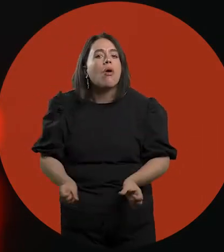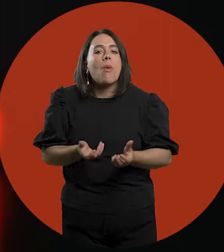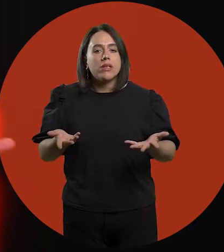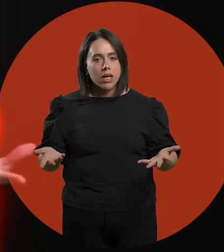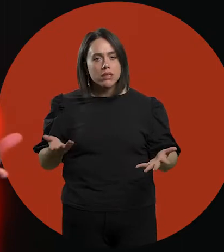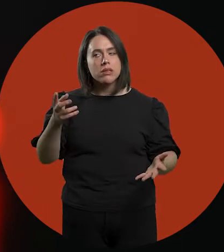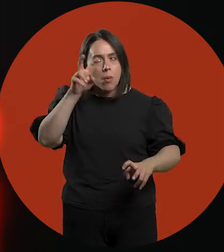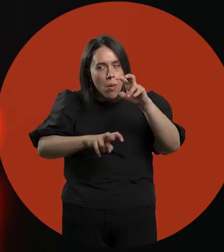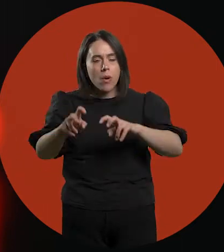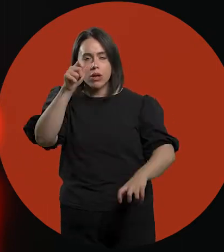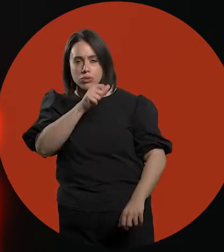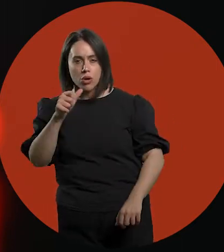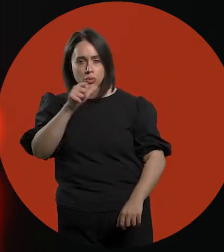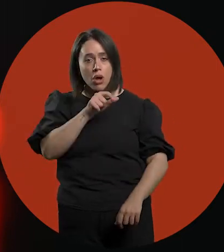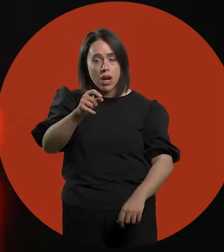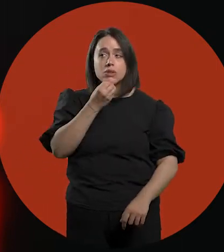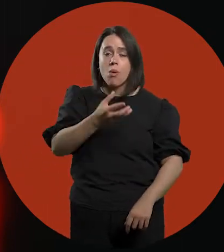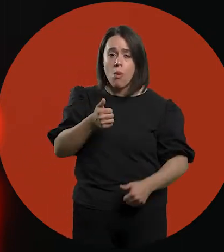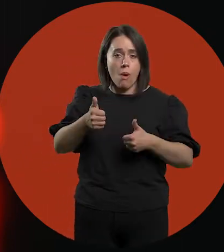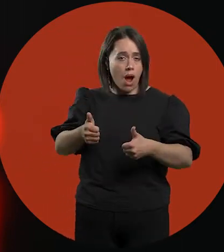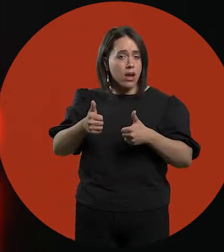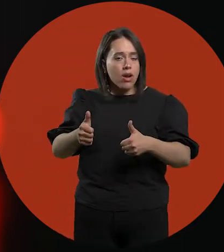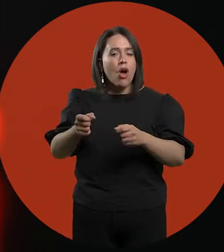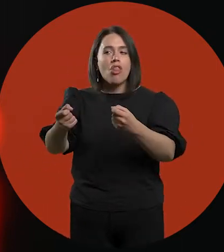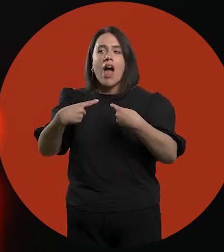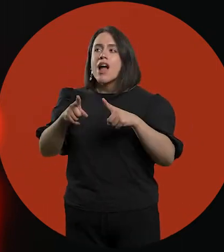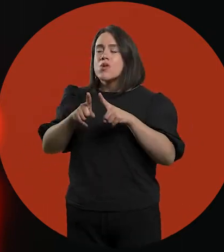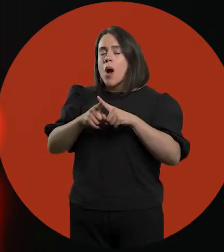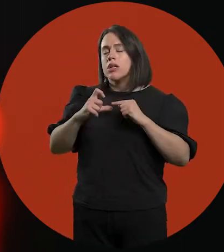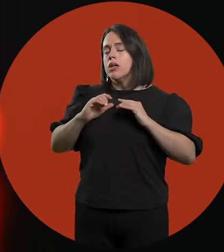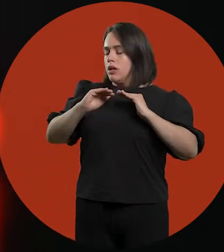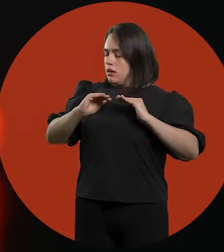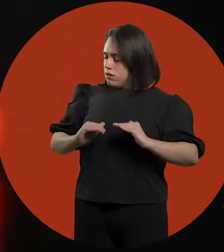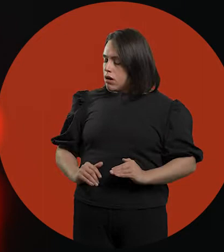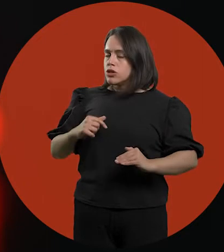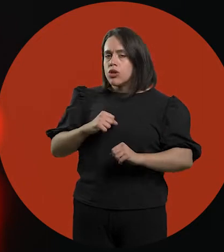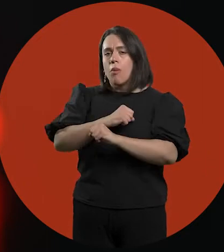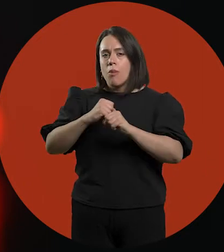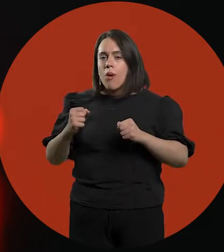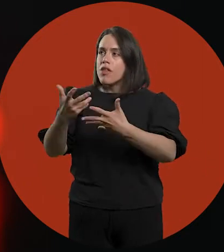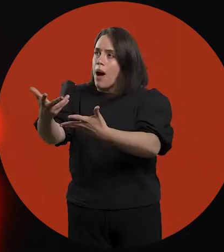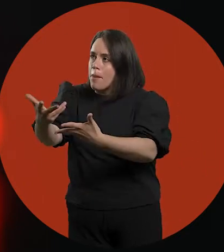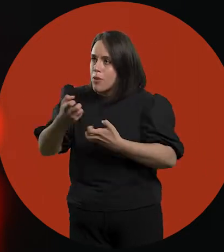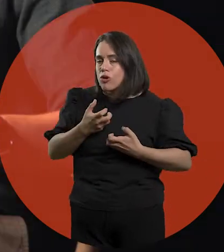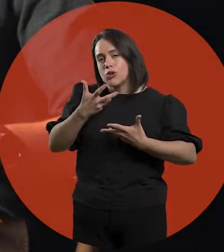Está bueno. De alguna manera, te dan esa tranquilidad de que podés contar con alguien. Estoy pensando, vos me decías: